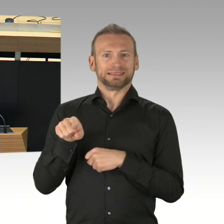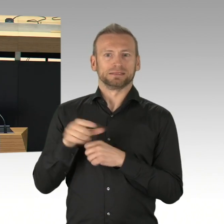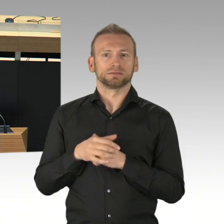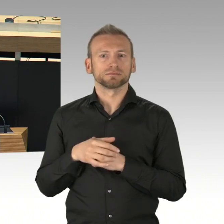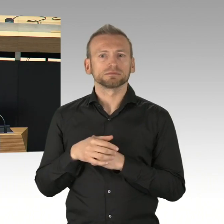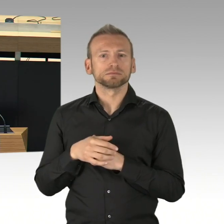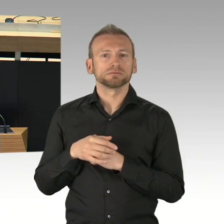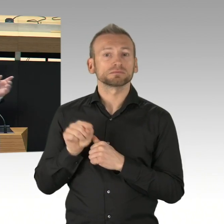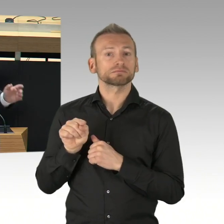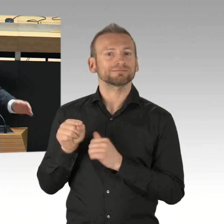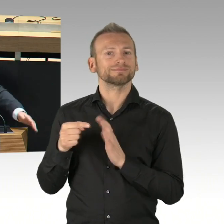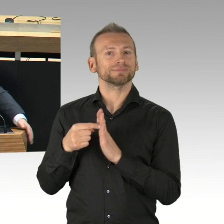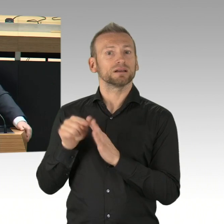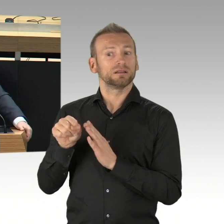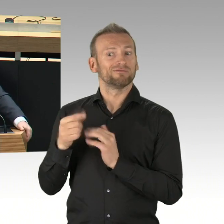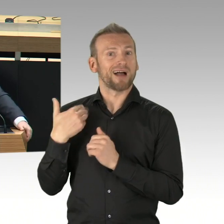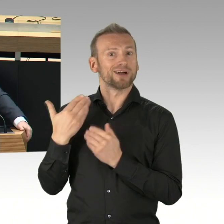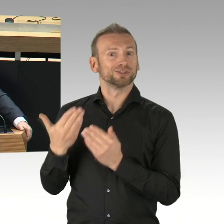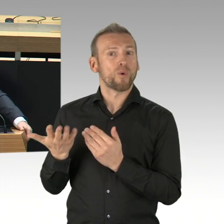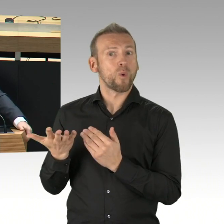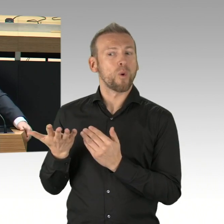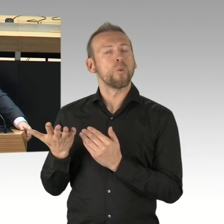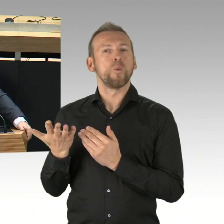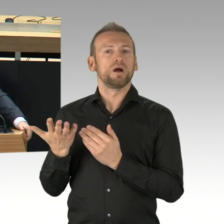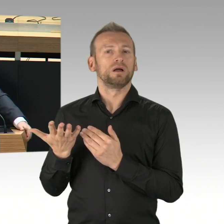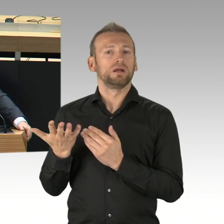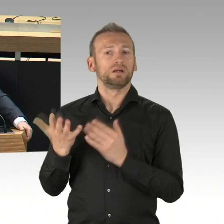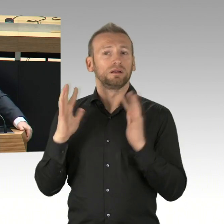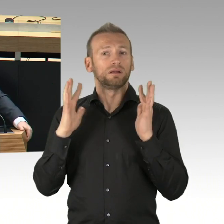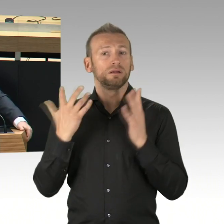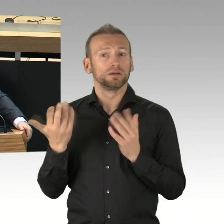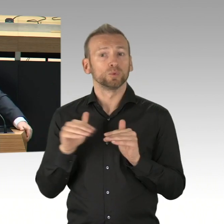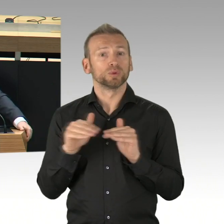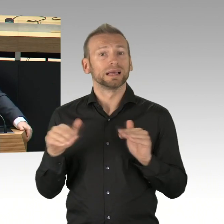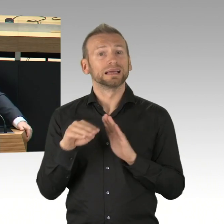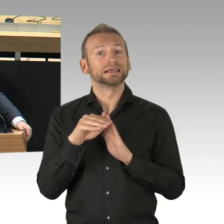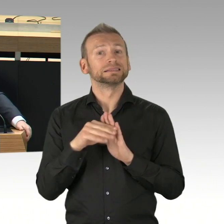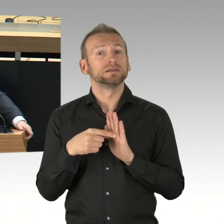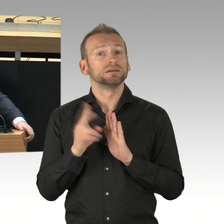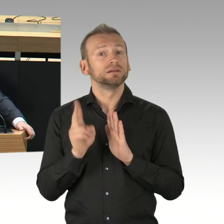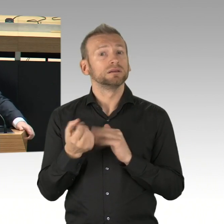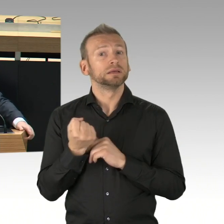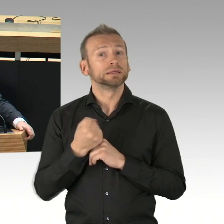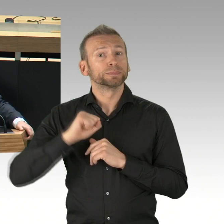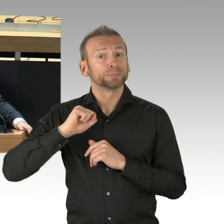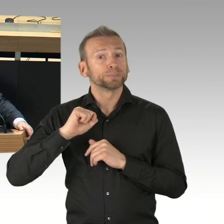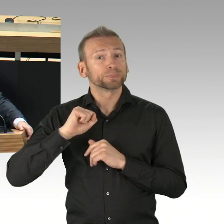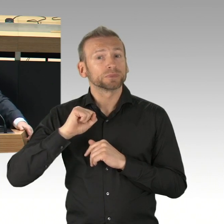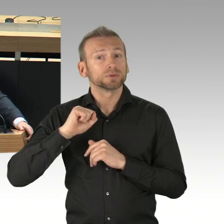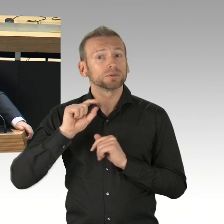die alle ein Parteibuch haben, wie wir alle wissen. (Gelächter) Aber das wissen wir. Sie wählen die aus letzten Endes, meine Herrschaften.